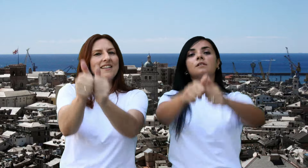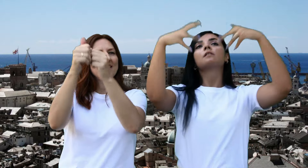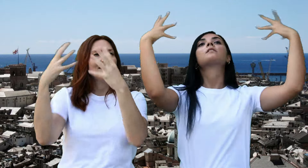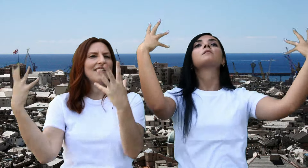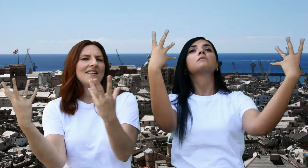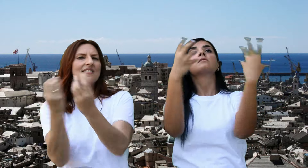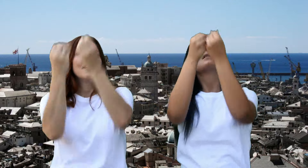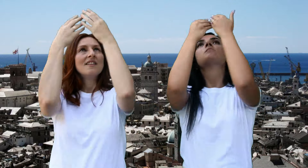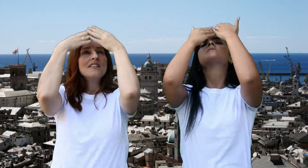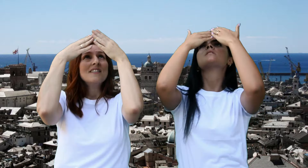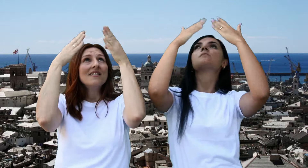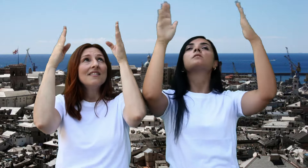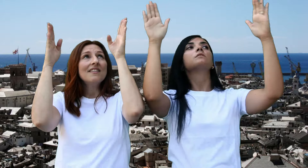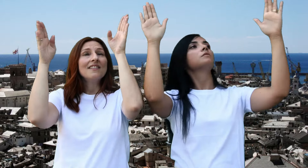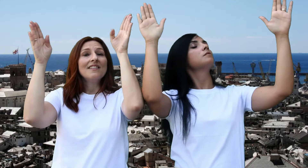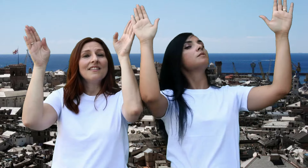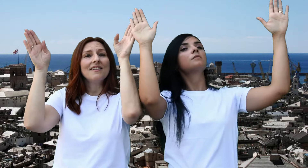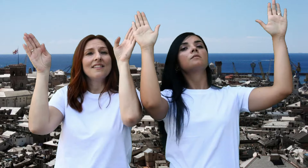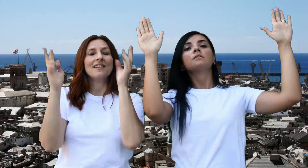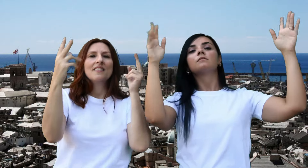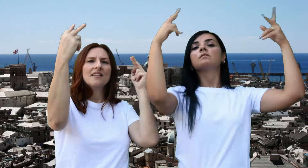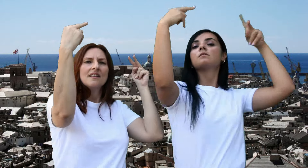Avanziamo insieme, concepiamo una visione